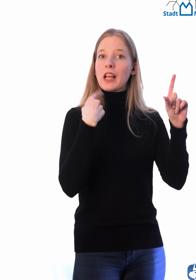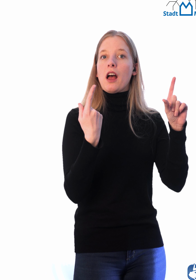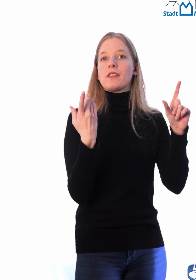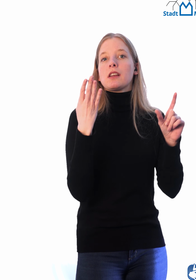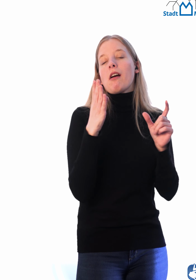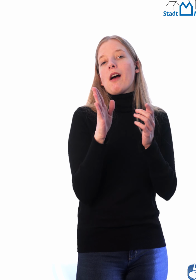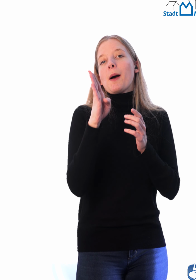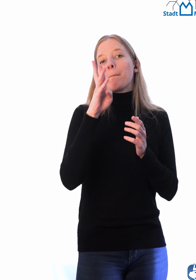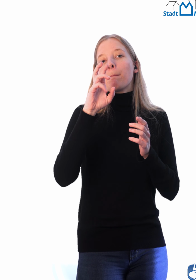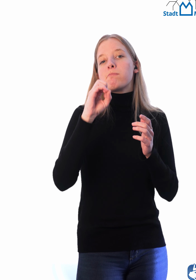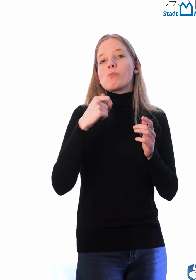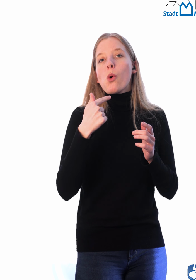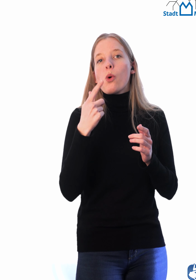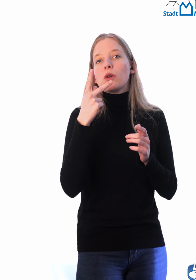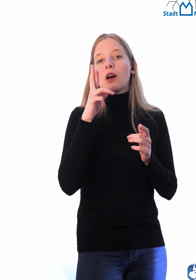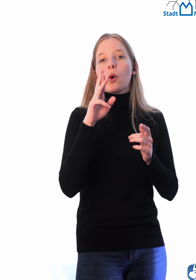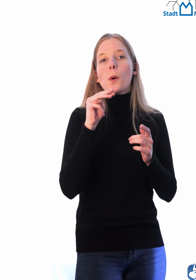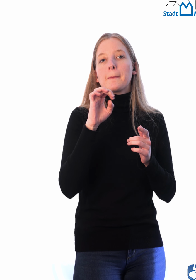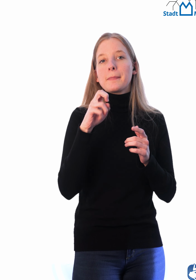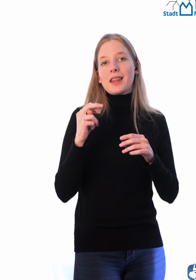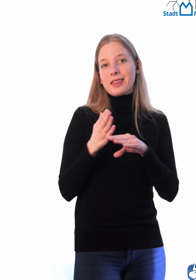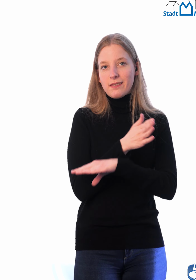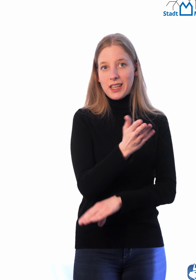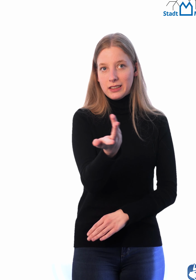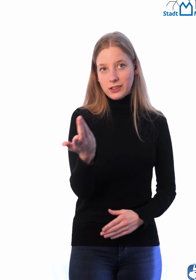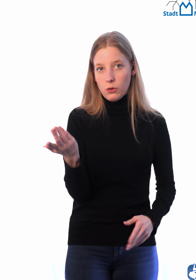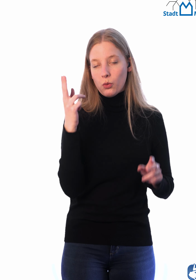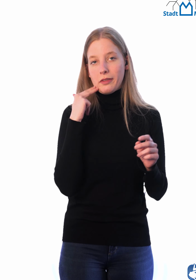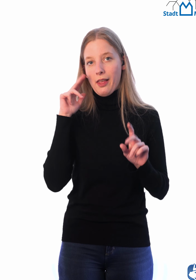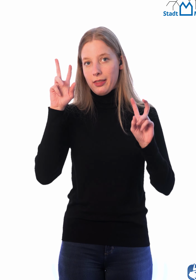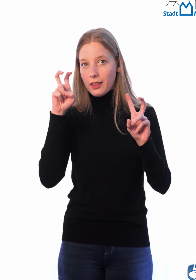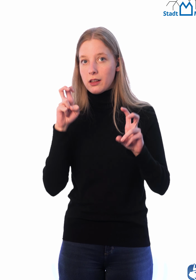Das nennt man „Brotkrumen-Navigation“.